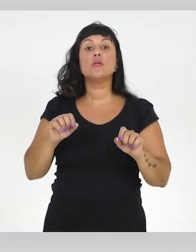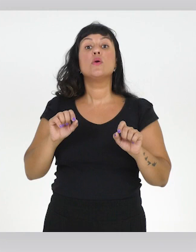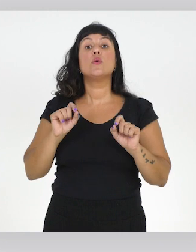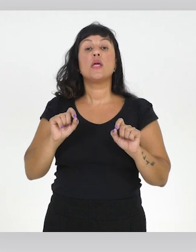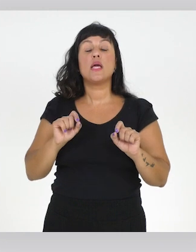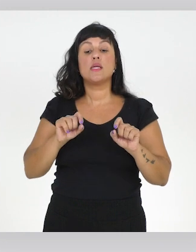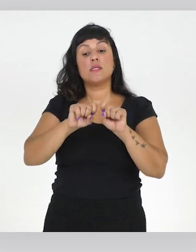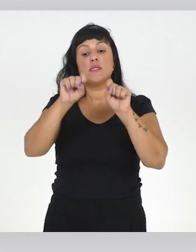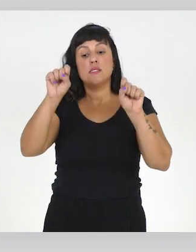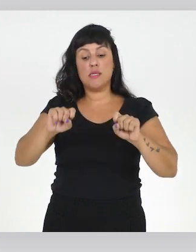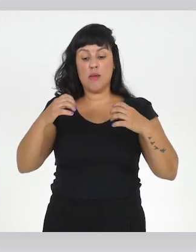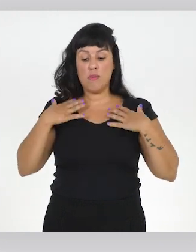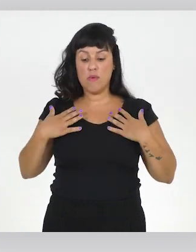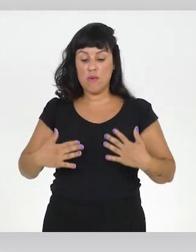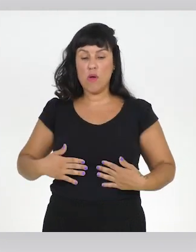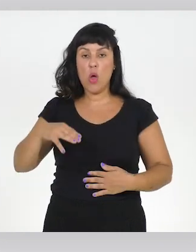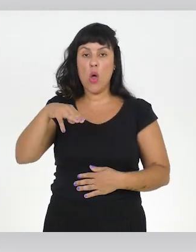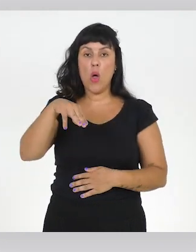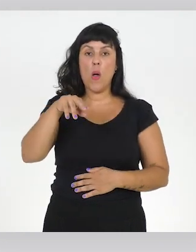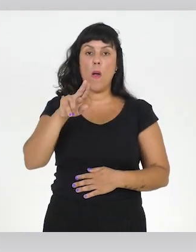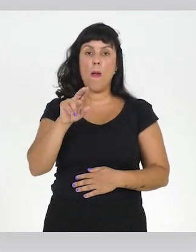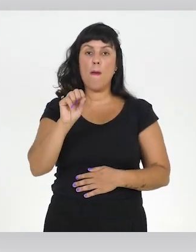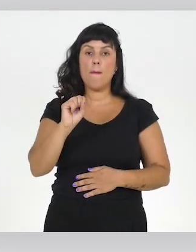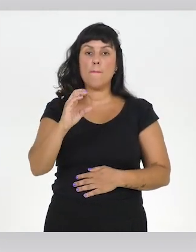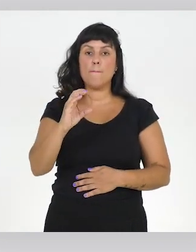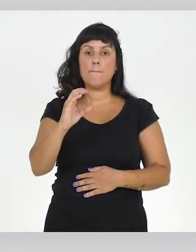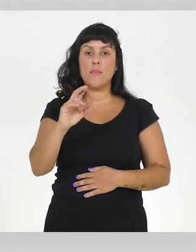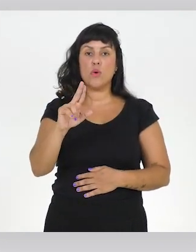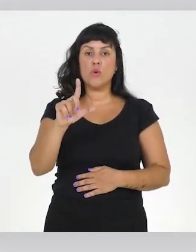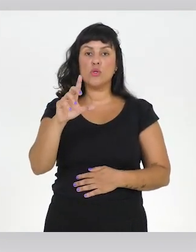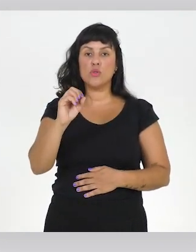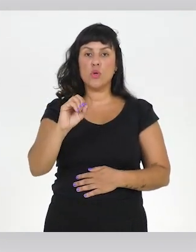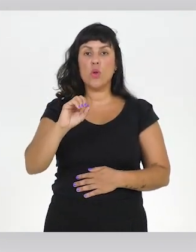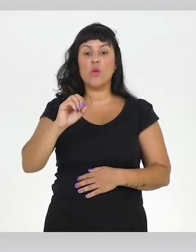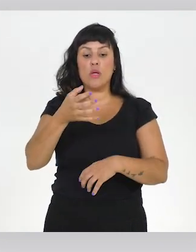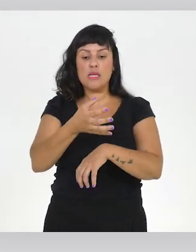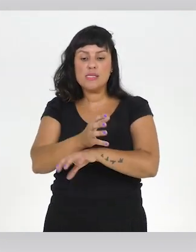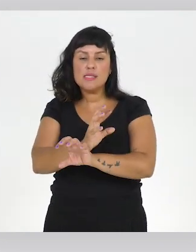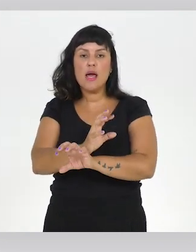São dores ocasionadas por mecanismo, então, associado